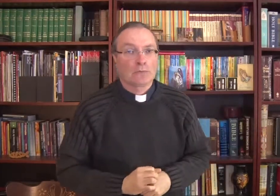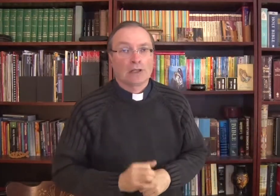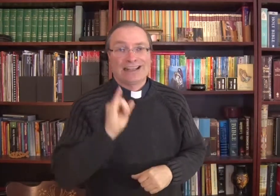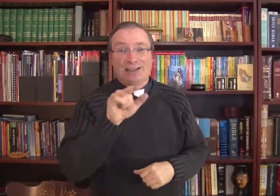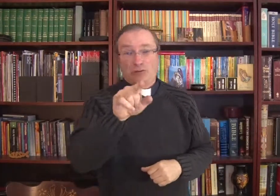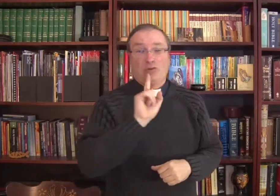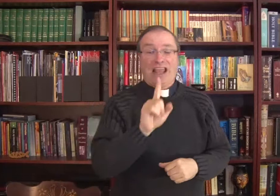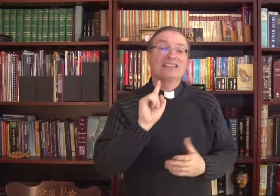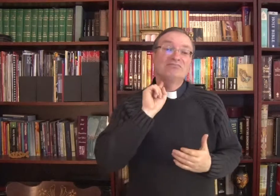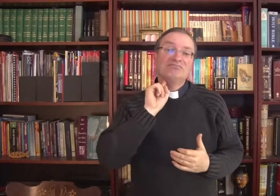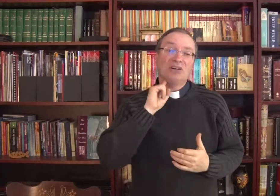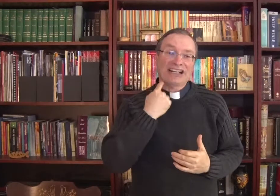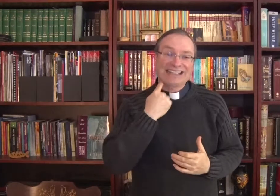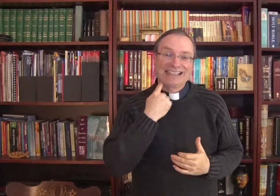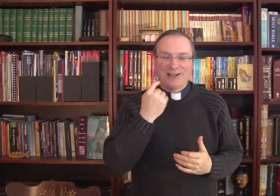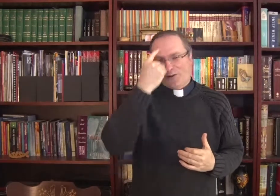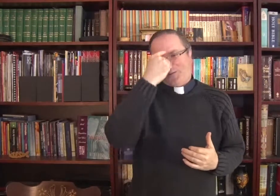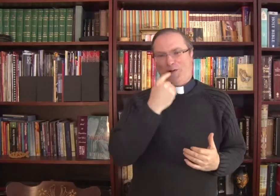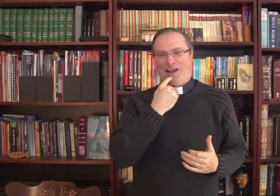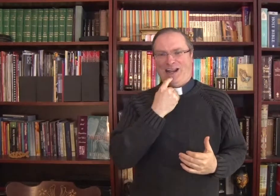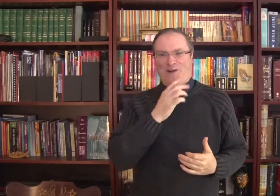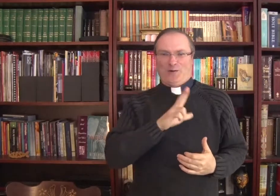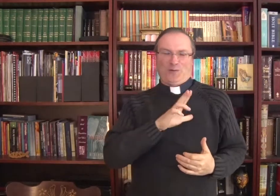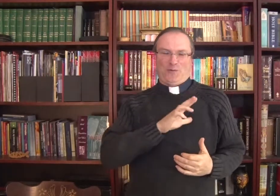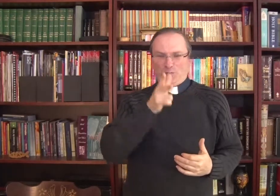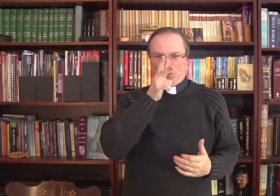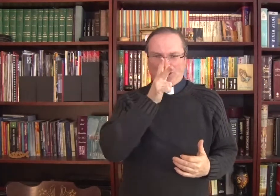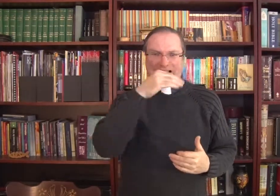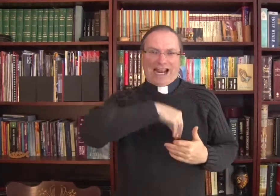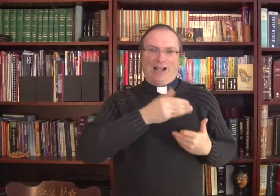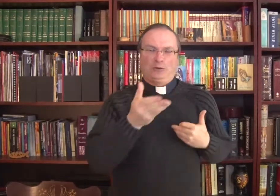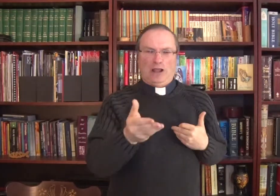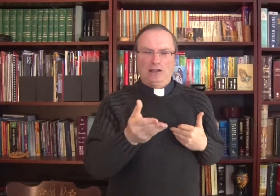Si tu es hypocrite, croyant que la lumière est en toi,